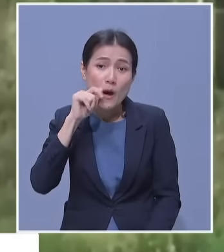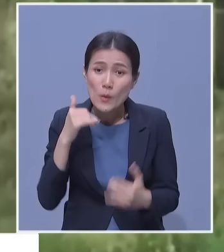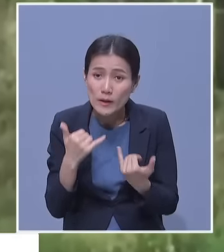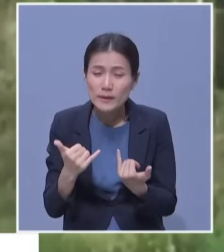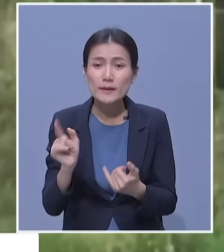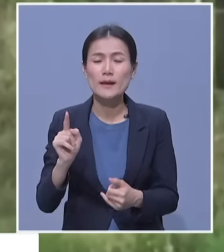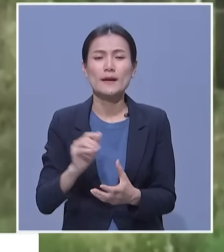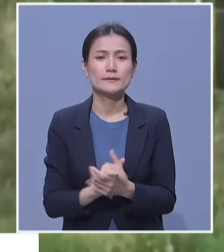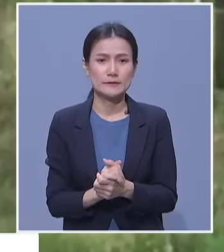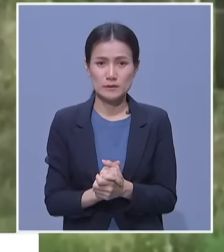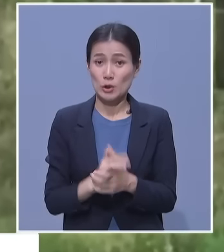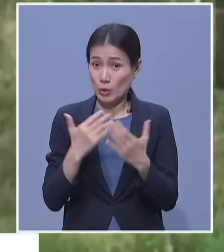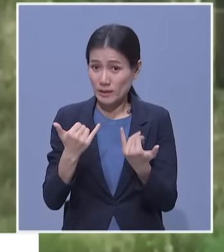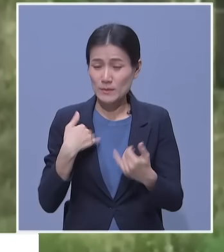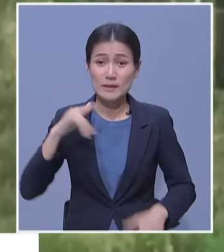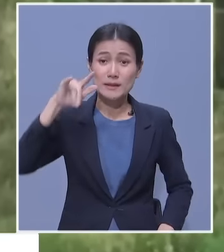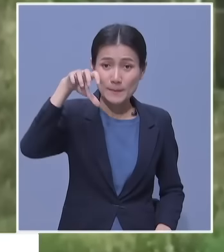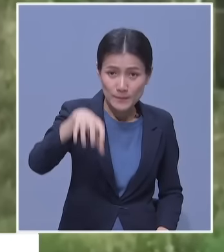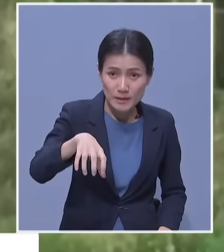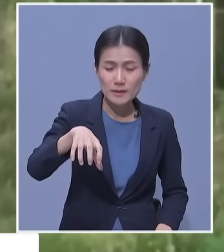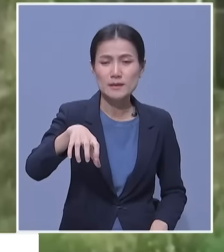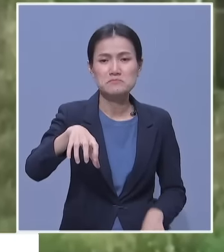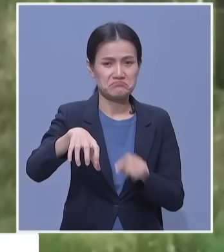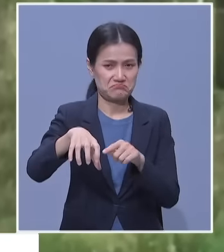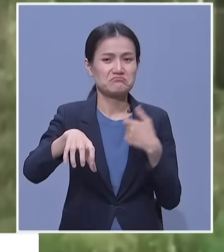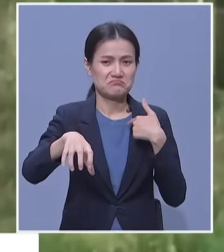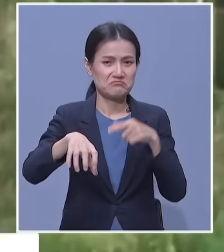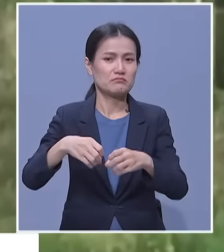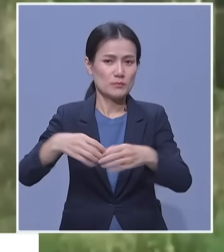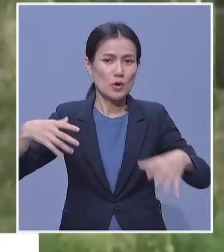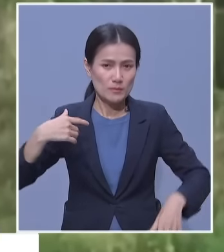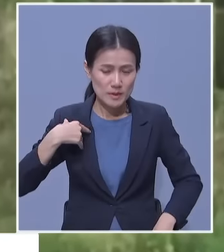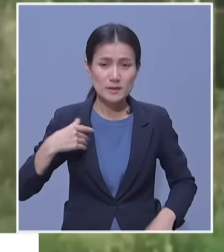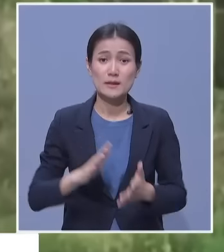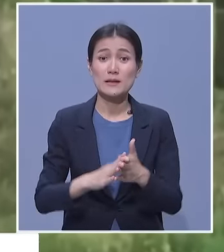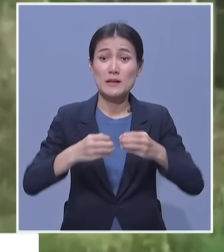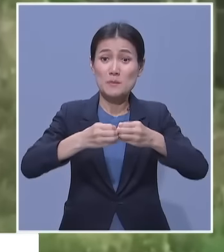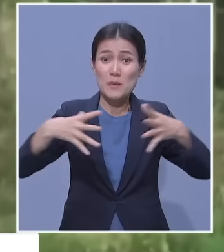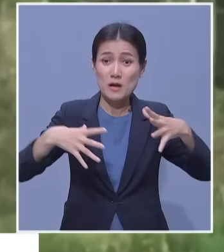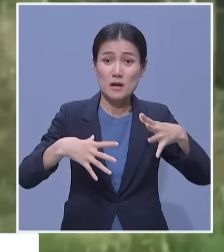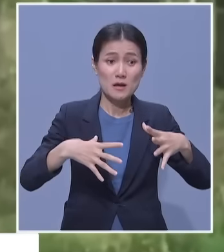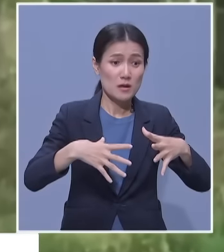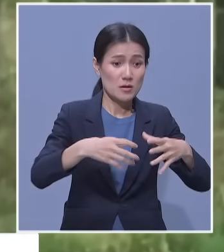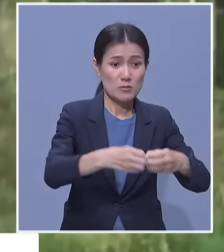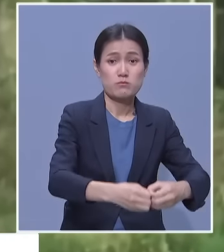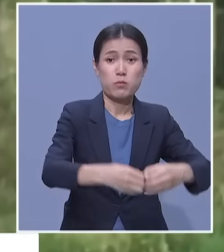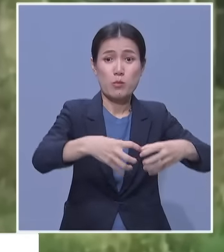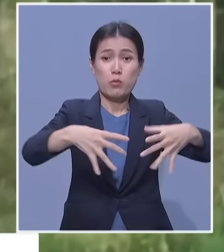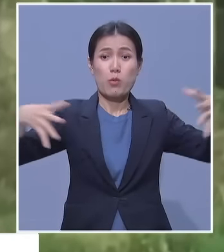โจมตีมีสนามบินรวมอยู่ด้วยนะคะแล้วก็มี ระเบิด 700 ลูกถูกทำลายส่วนสถานการณ์ใน